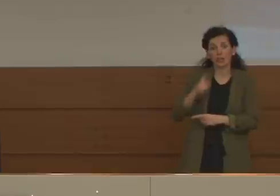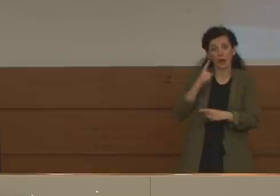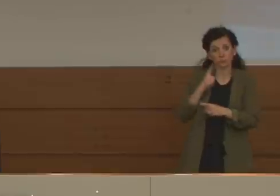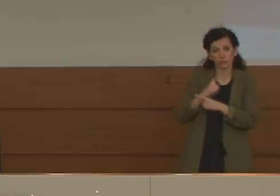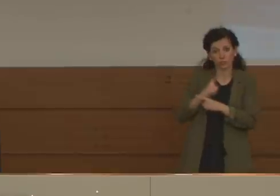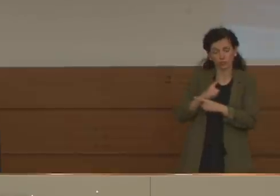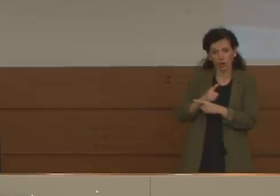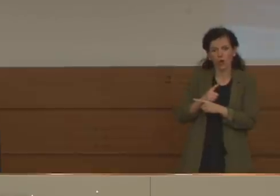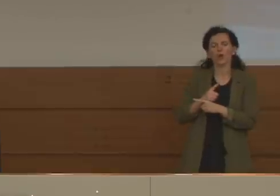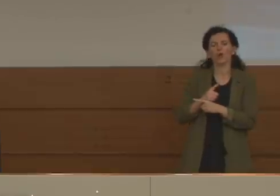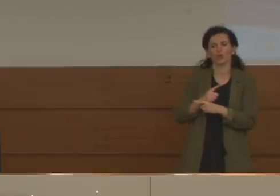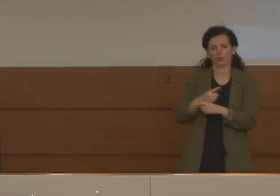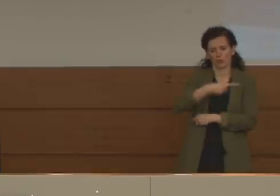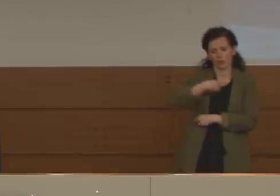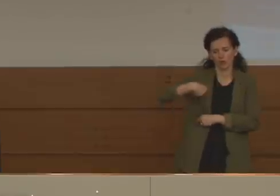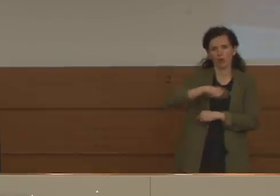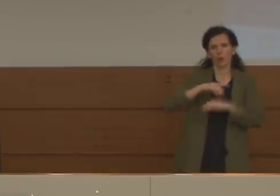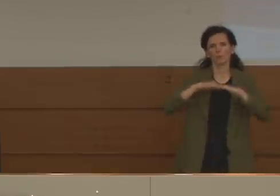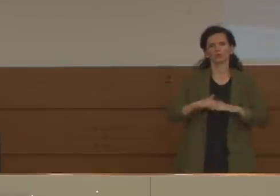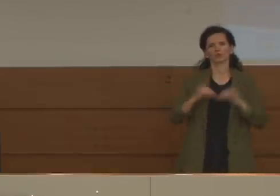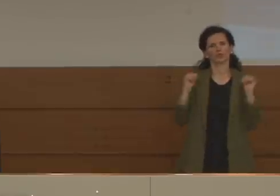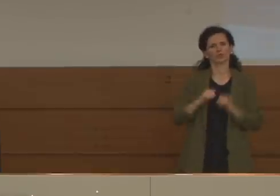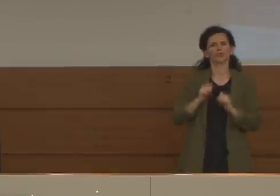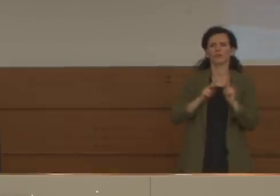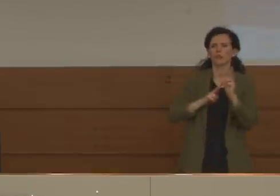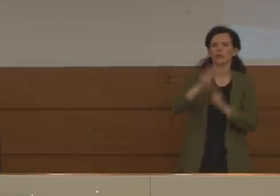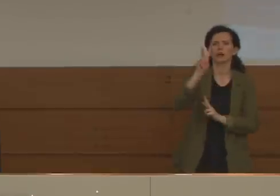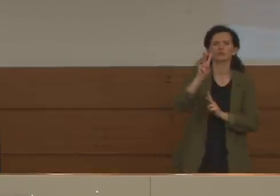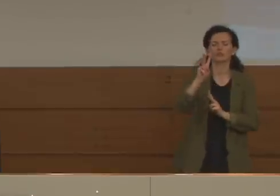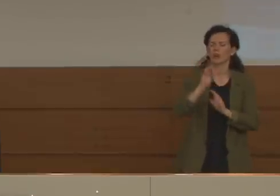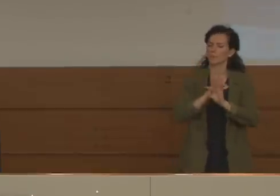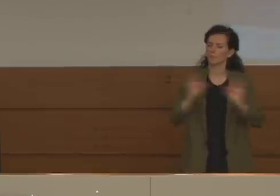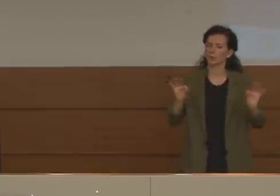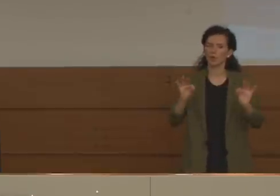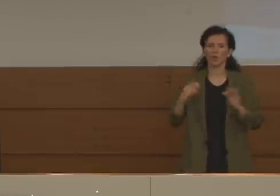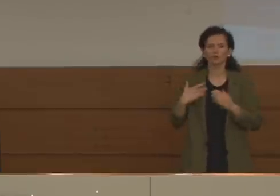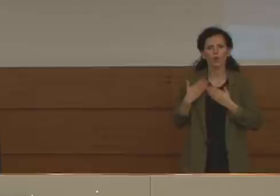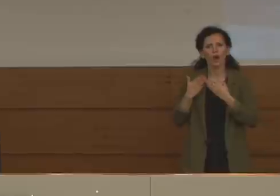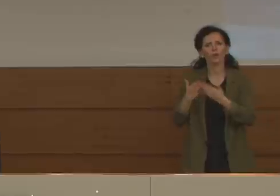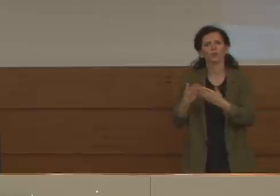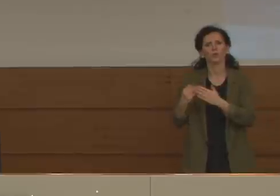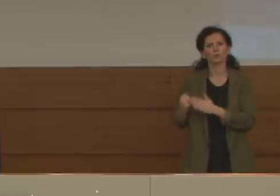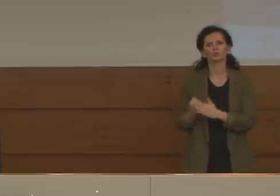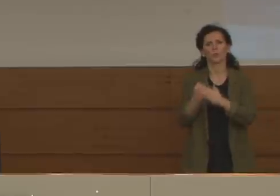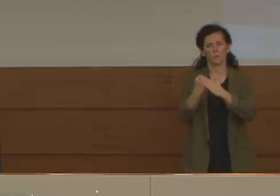come Protezione Civile Nazionale, il sistema, a dare il supporto con personale